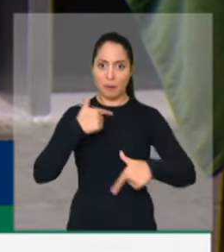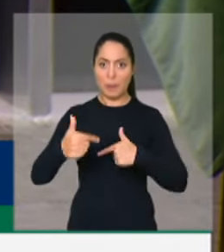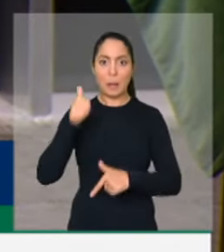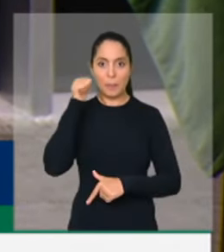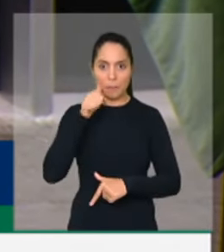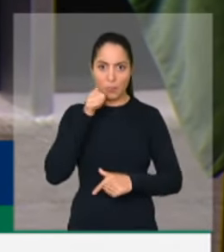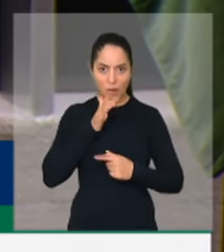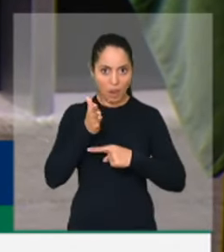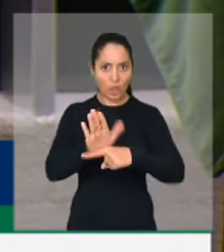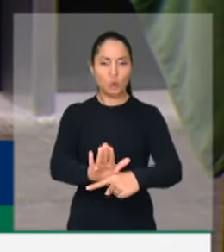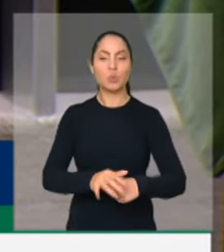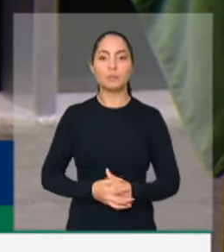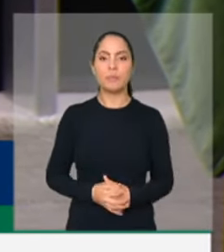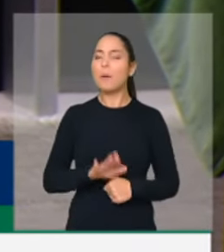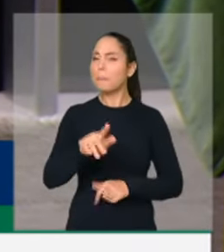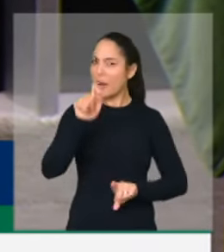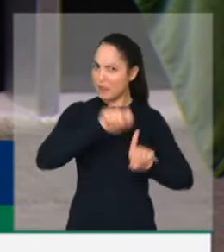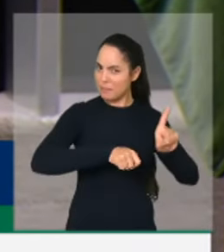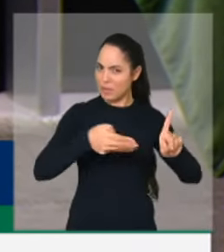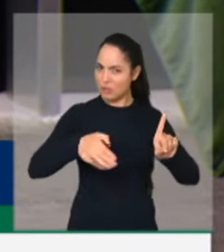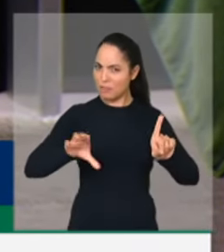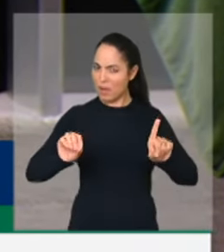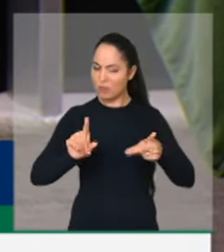POSSA DEIXAR DE ESCONDER AQUI A MINHA FELICIDADE, AINDA QUE O PAÍS PASSE POR UMA TRAGÉ